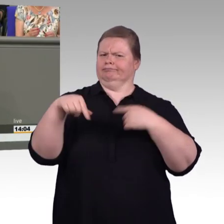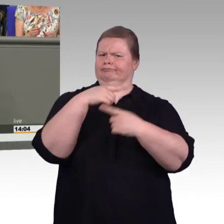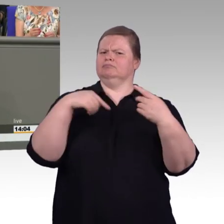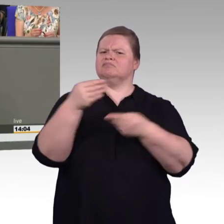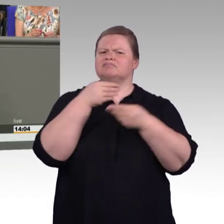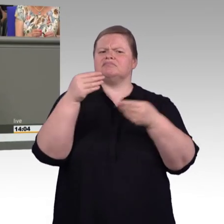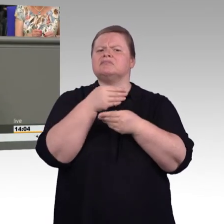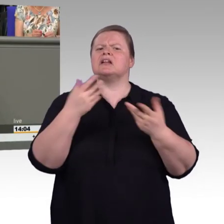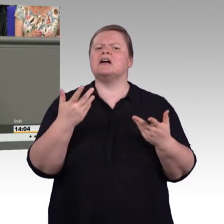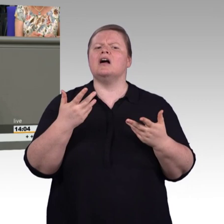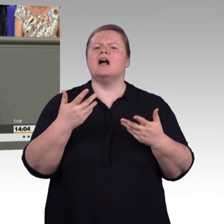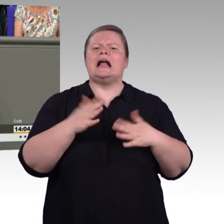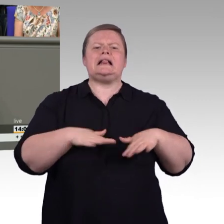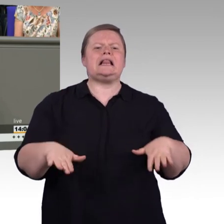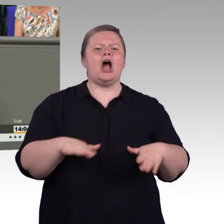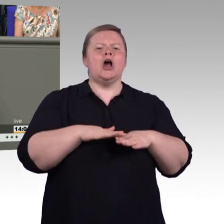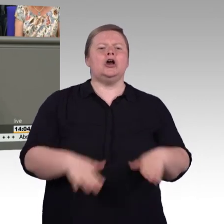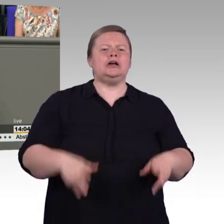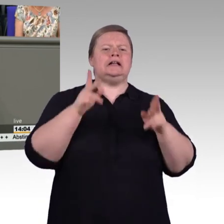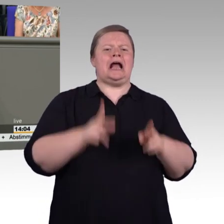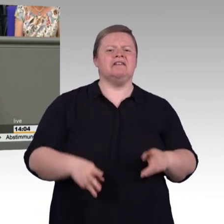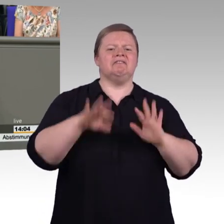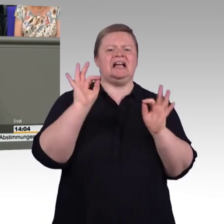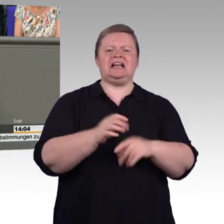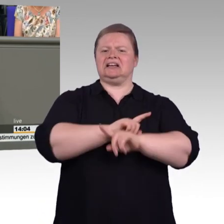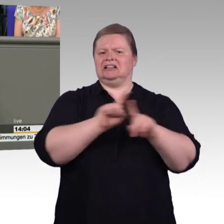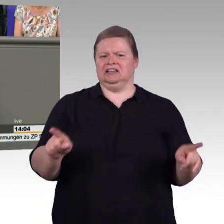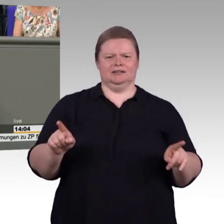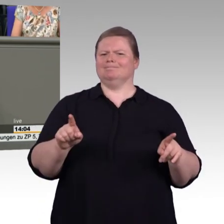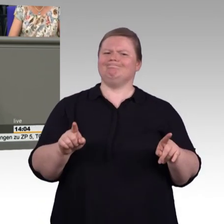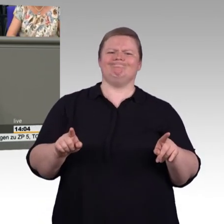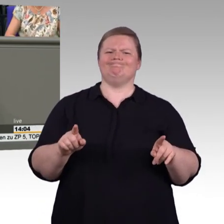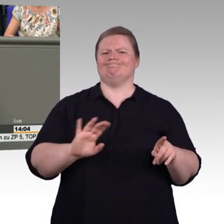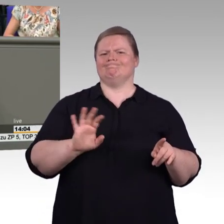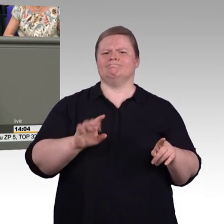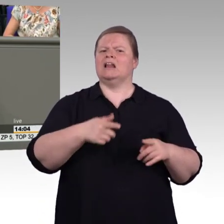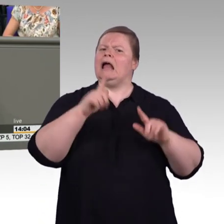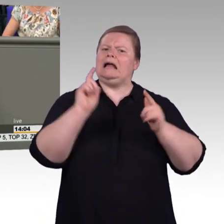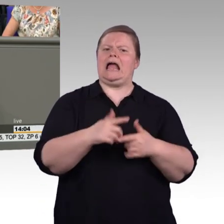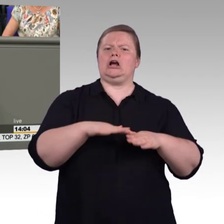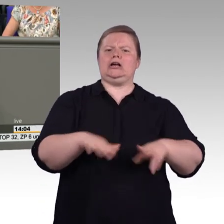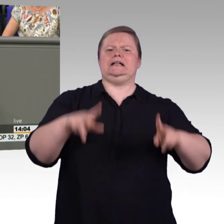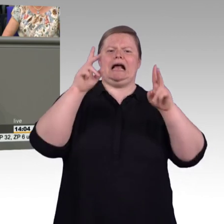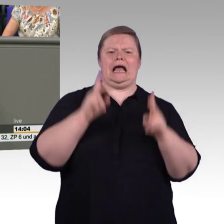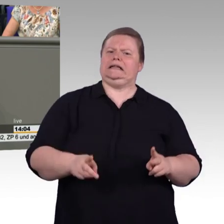und natürlich sind sie im Rahmen unserer verfassungsmäßigen Ordnung wie wir sie seit 70 Jahren leben,